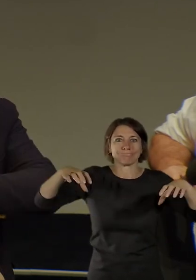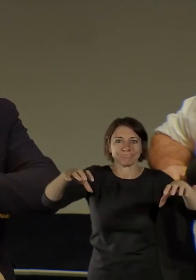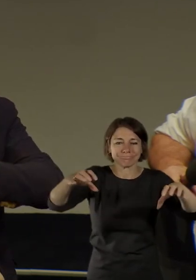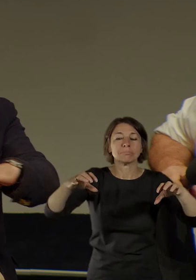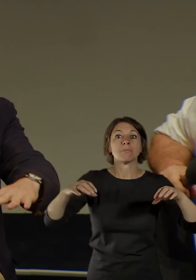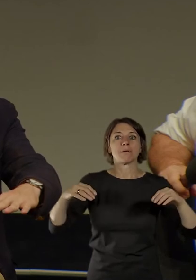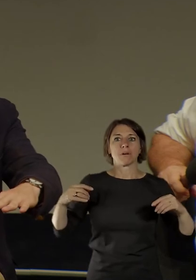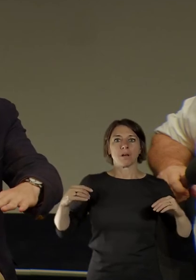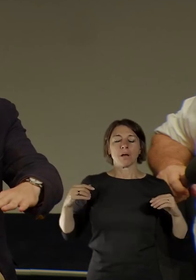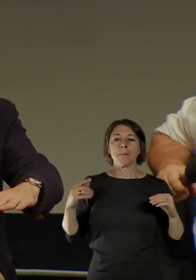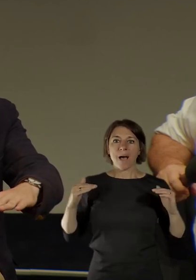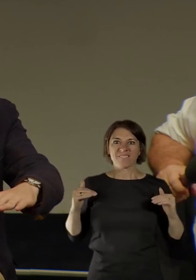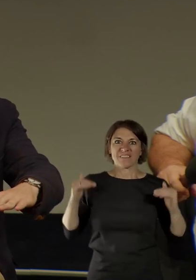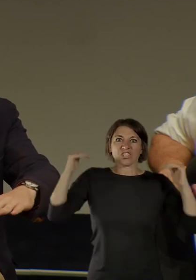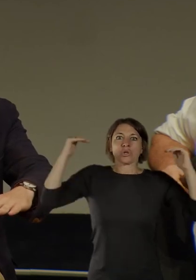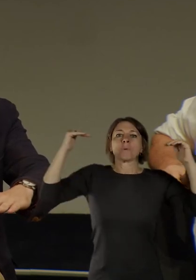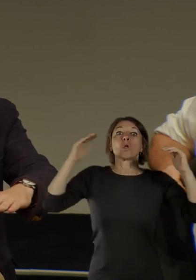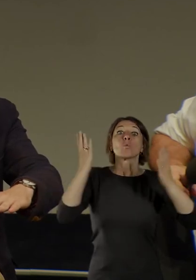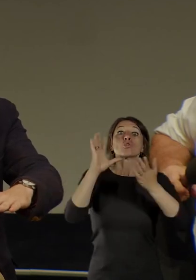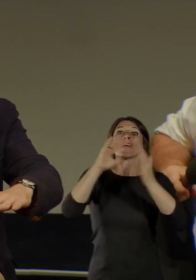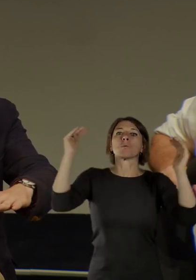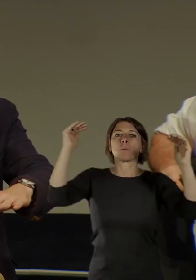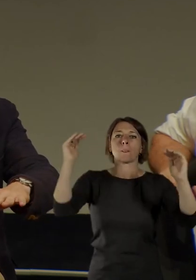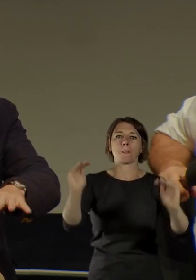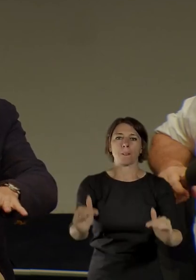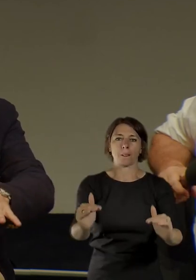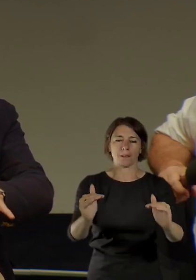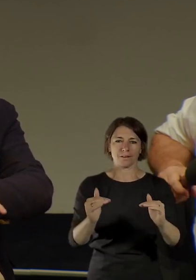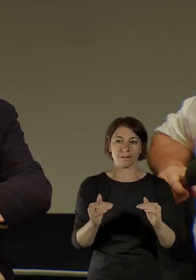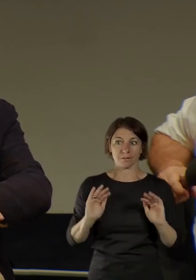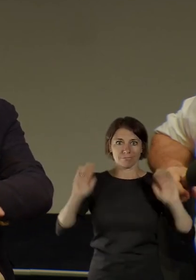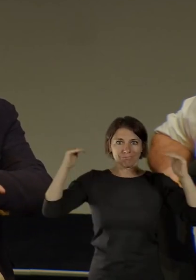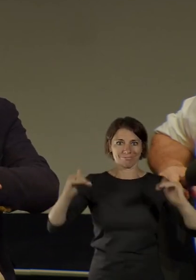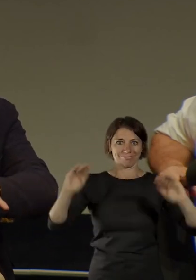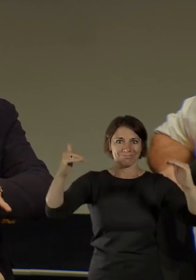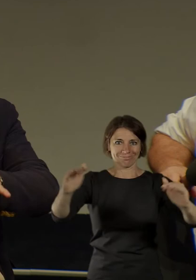A směrem k okraj čtvrti klesají. A ten rastr 100 × 100 m nám umožňuje